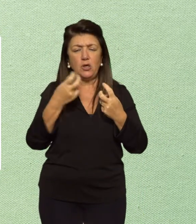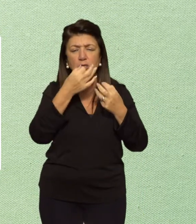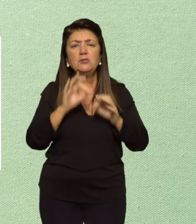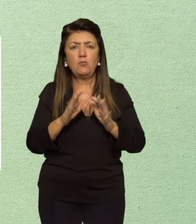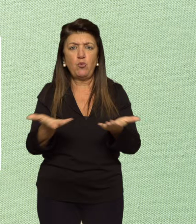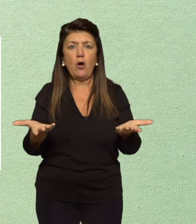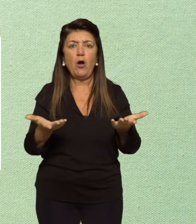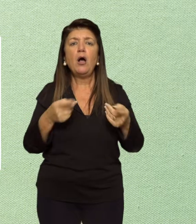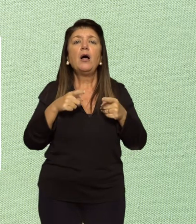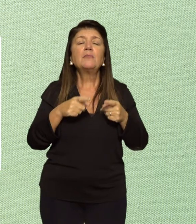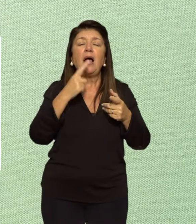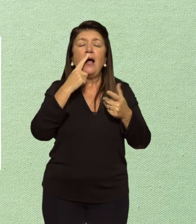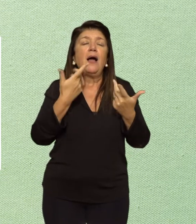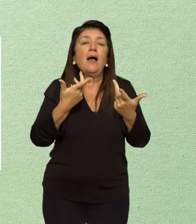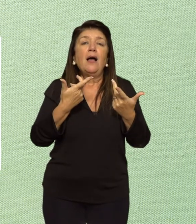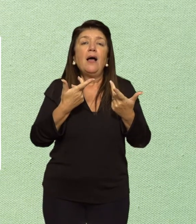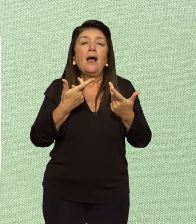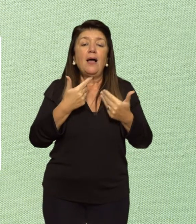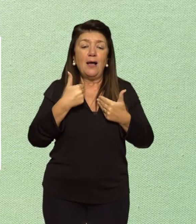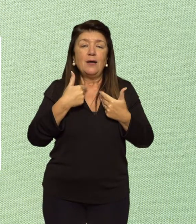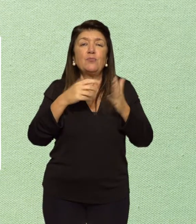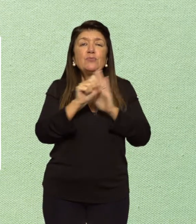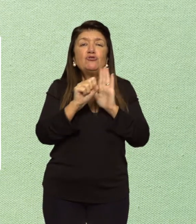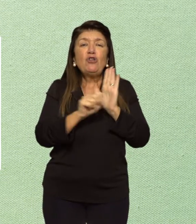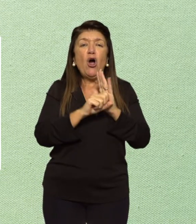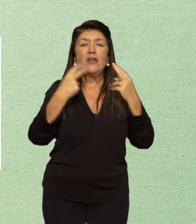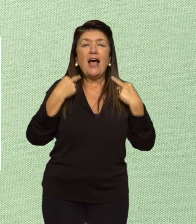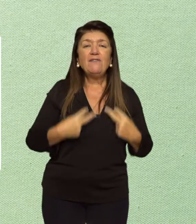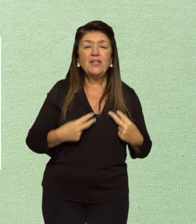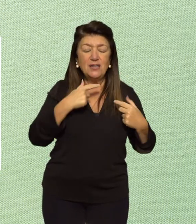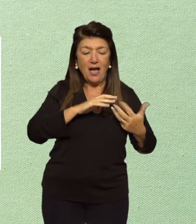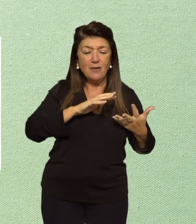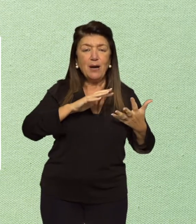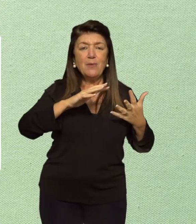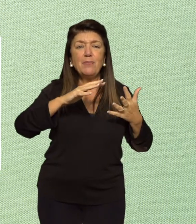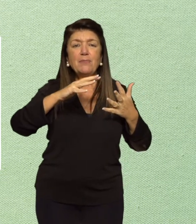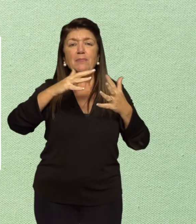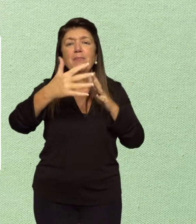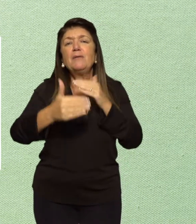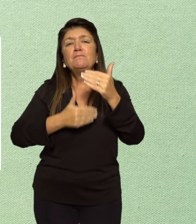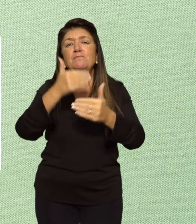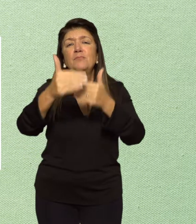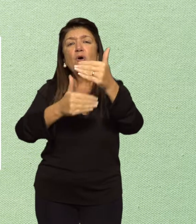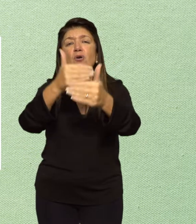Comunque le situazioni di violenza creano un po' una frattura e mi viene in mente, un po' inflazionata come